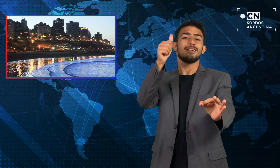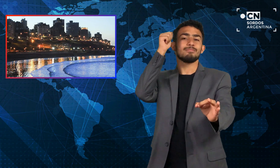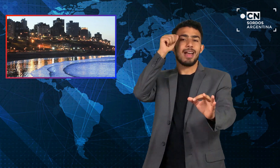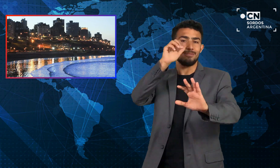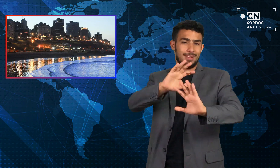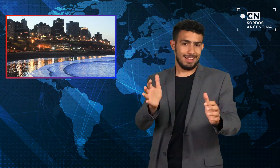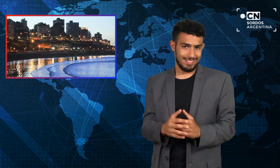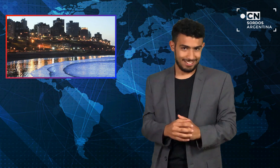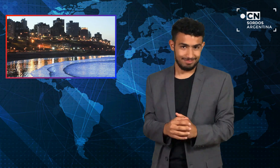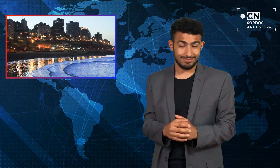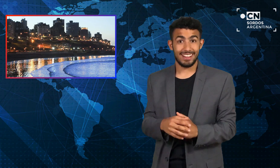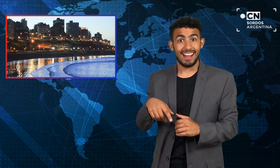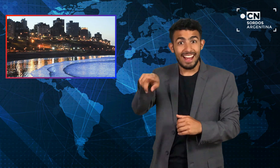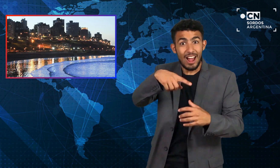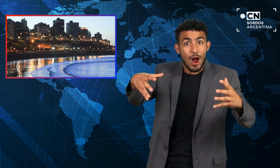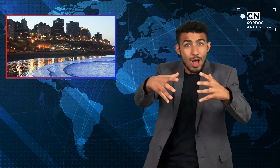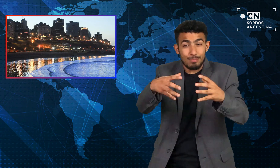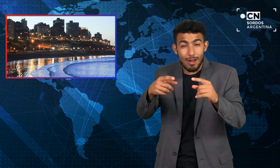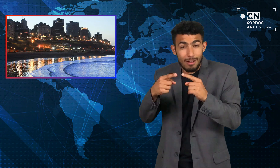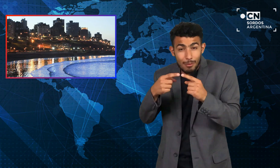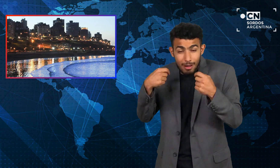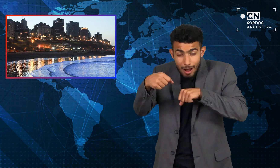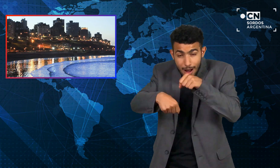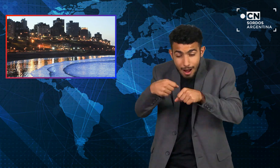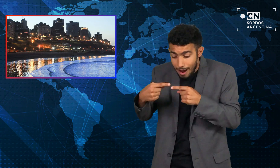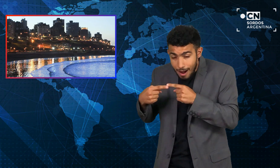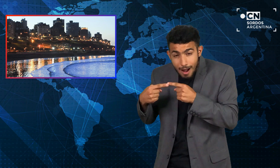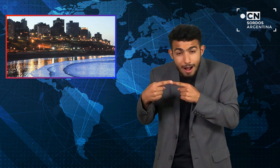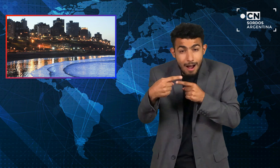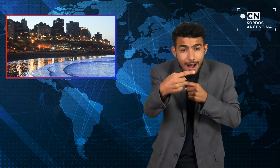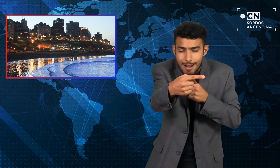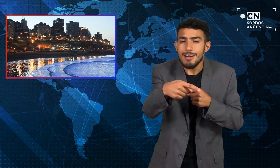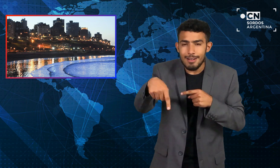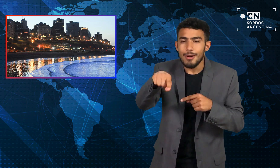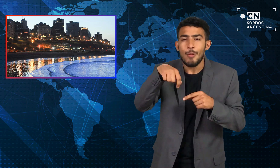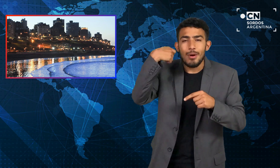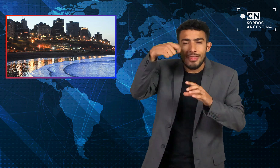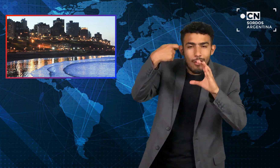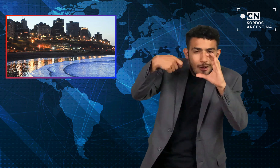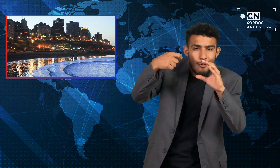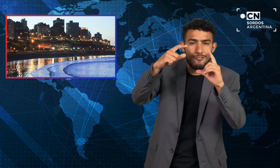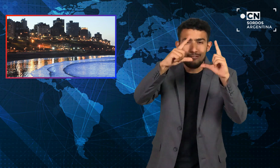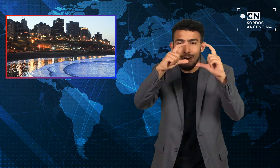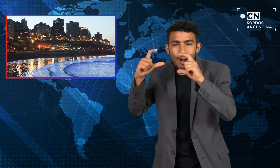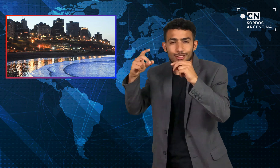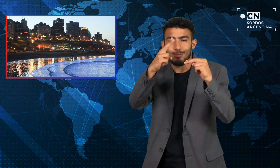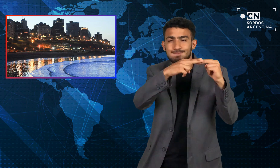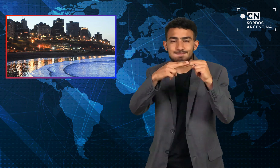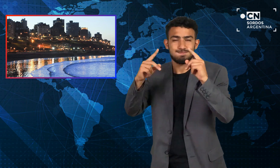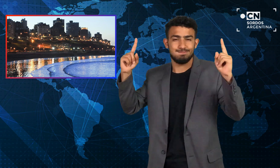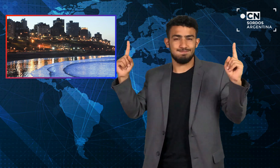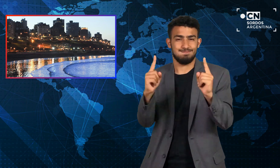arribaron a Mar del Plata. Vemos juntos un breve resumen de lo que fue la experiencia